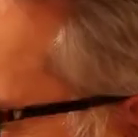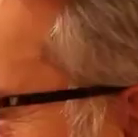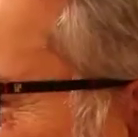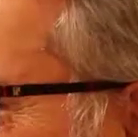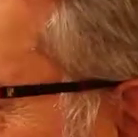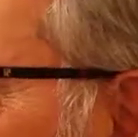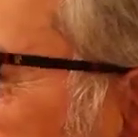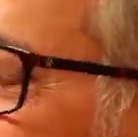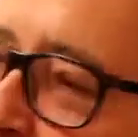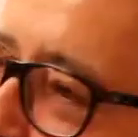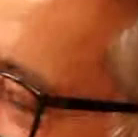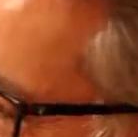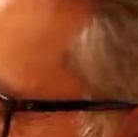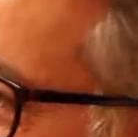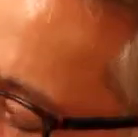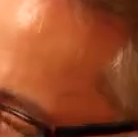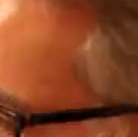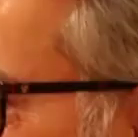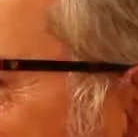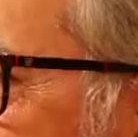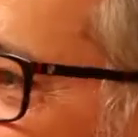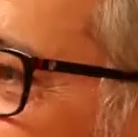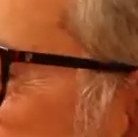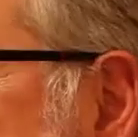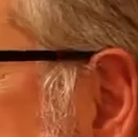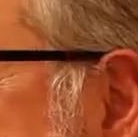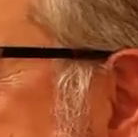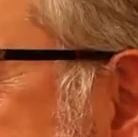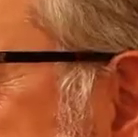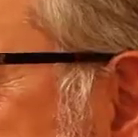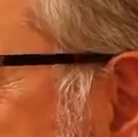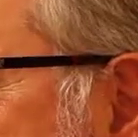pasando las navidades y todo, además de todo lo que había robado encima lo había pagado